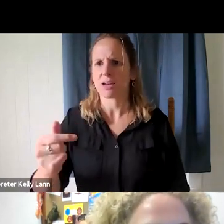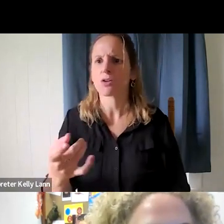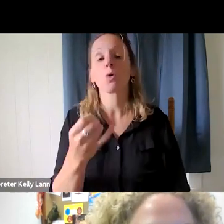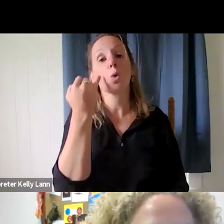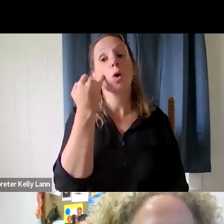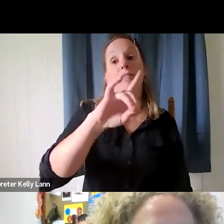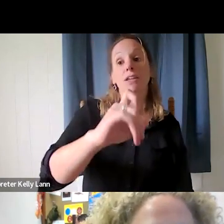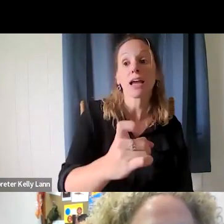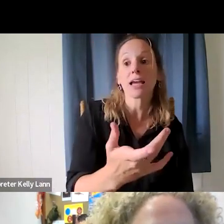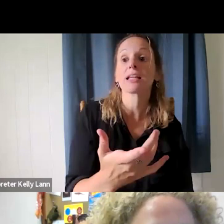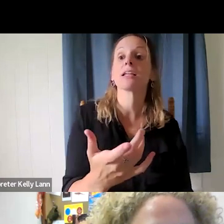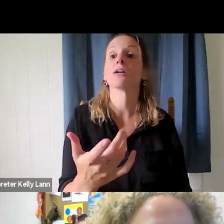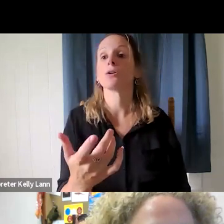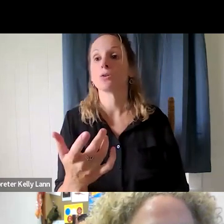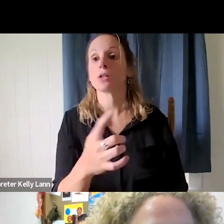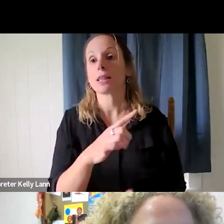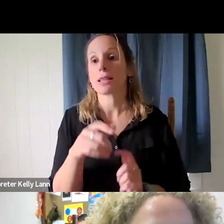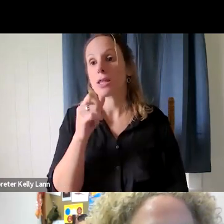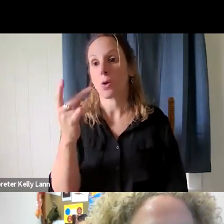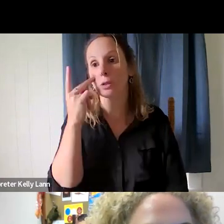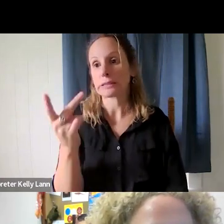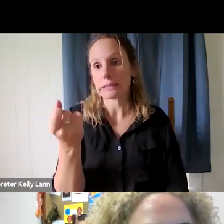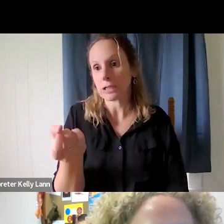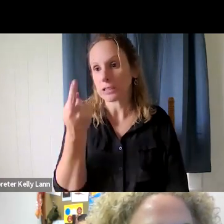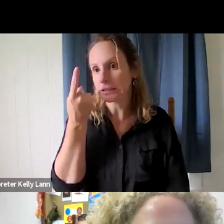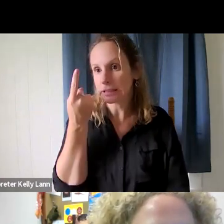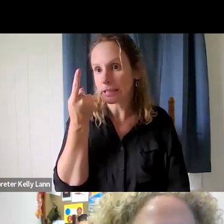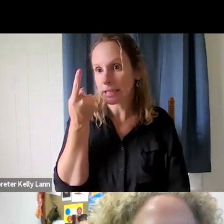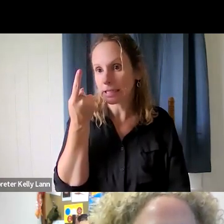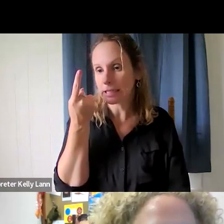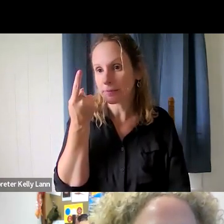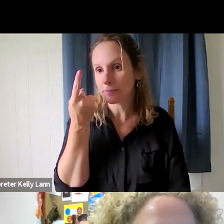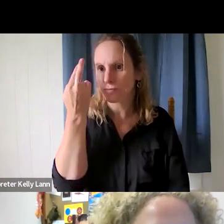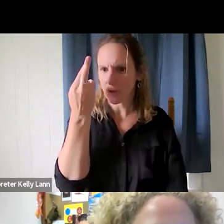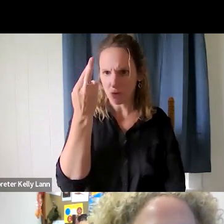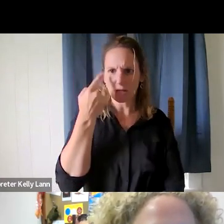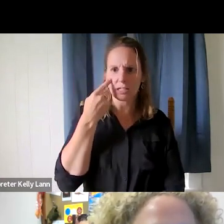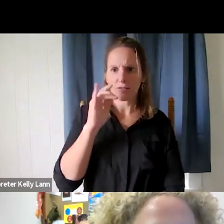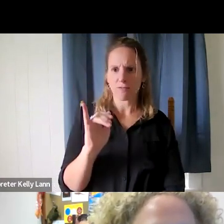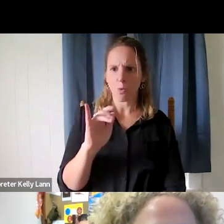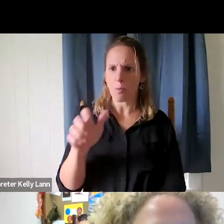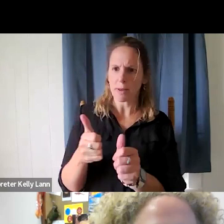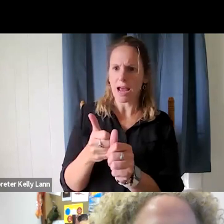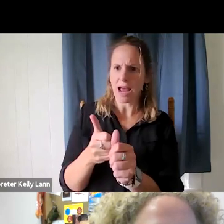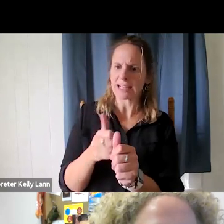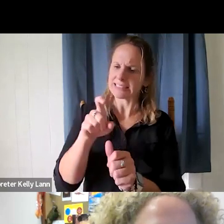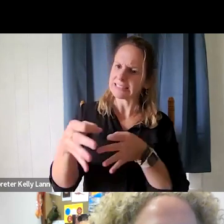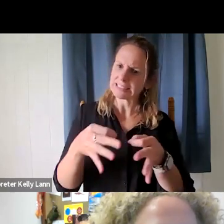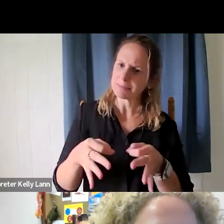un trastorno por consumo de sustancias pero no ven la razón de necesitar explicar esto y de que usted lo entienda